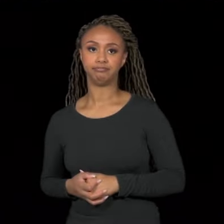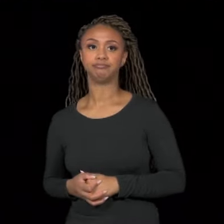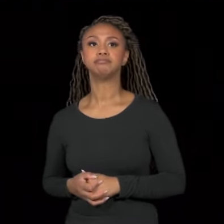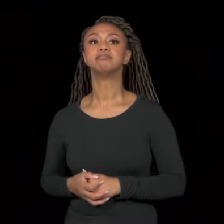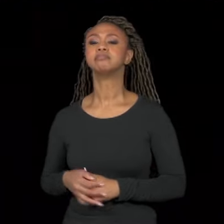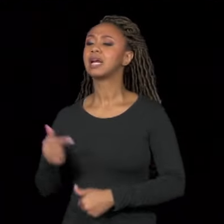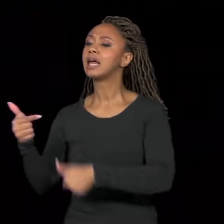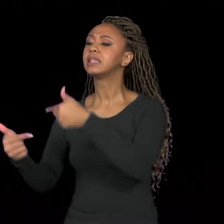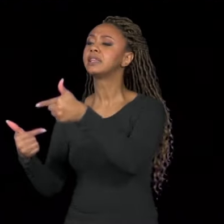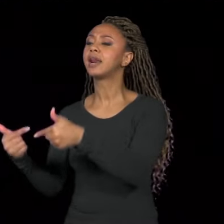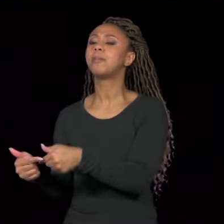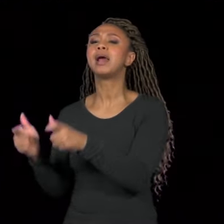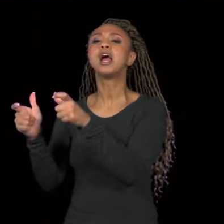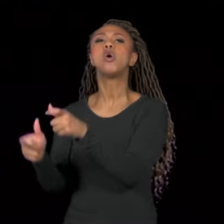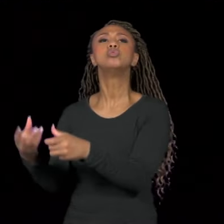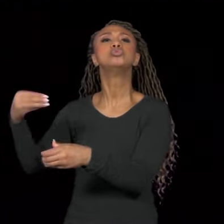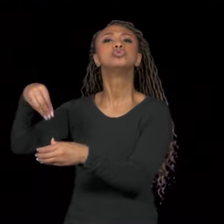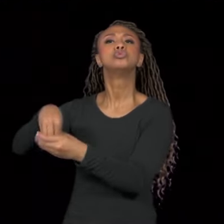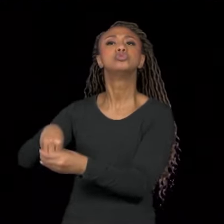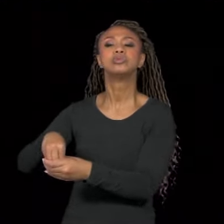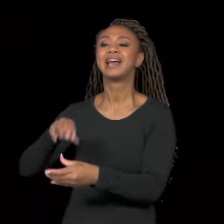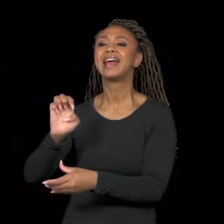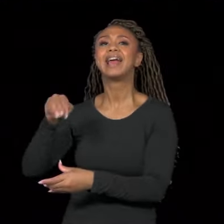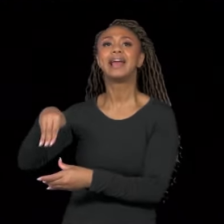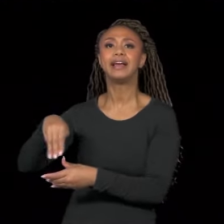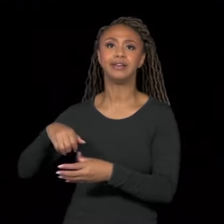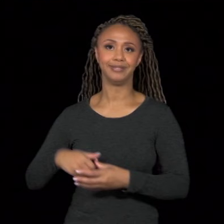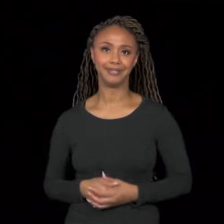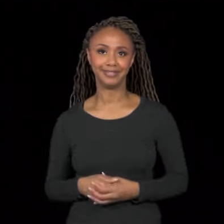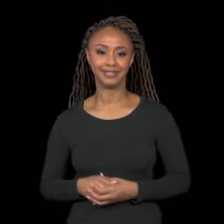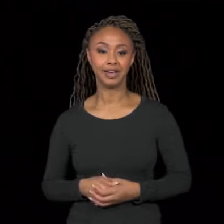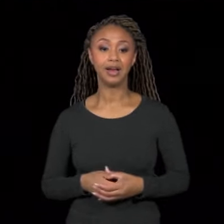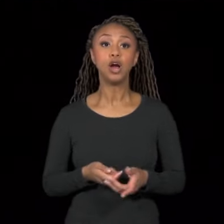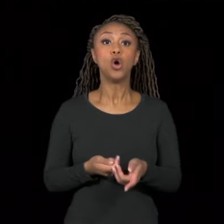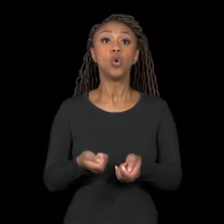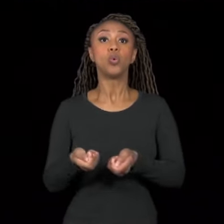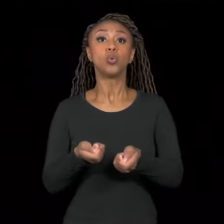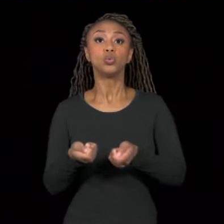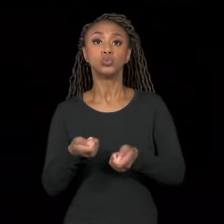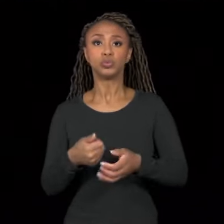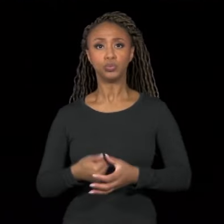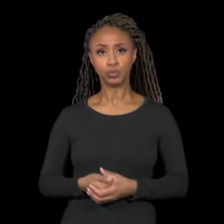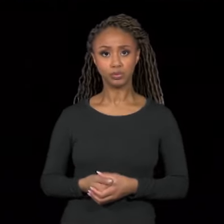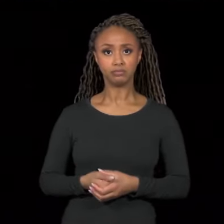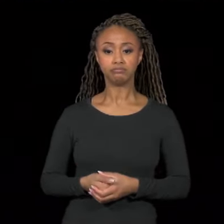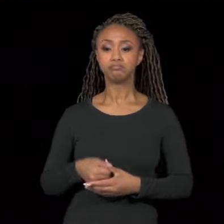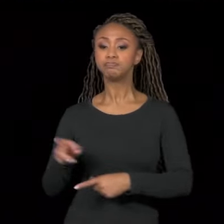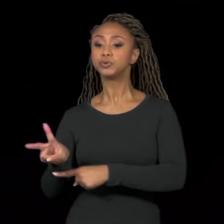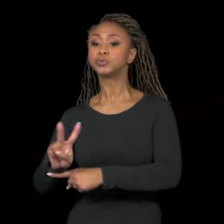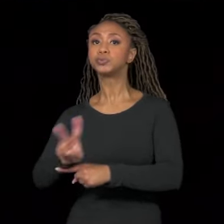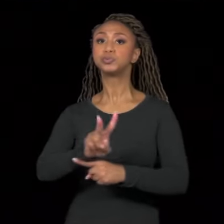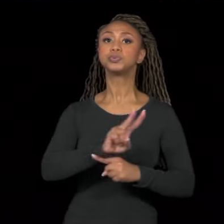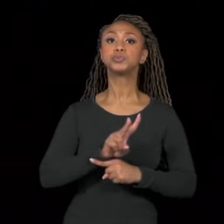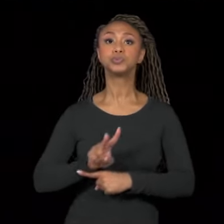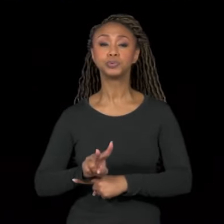TODOS ELES REPRESENTAM O QUÊ? SÃO RELACIONAMENTOS QUE ACONTECEM DENTRO DO NOSSO